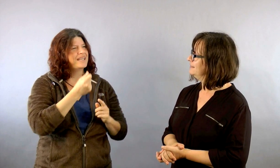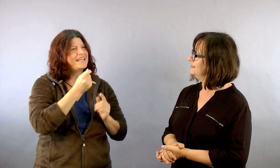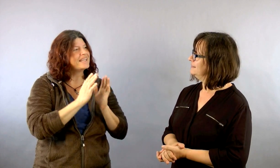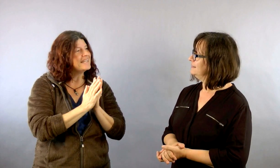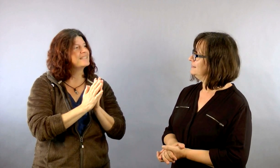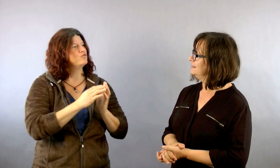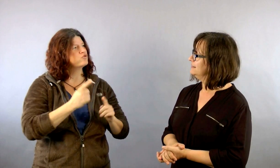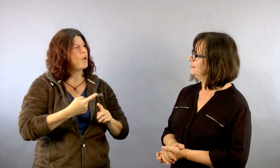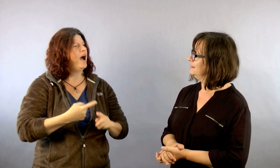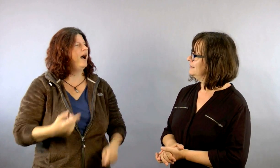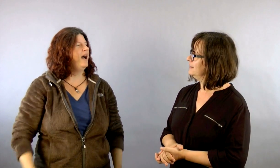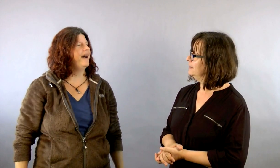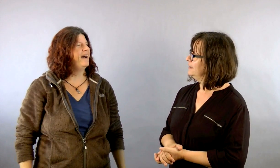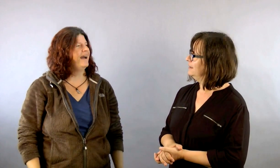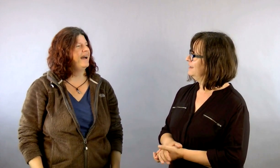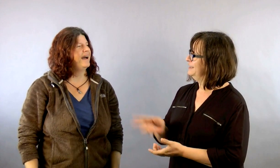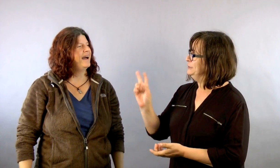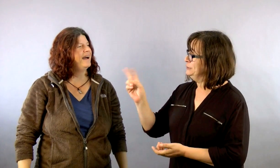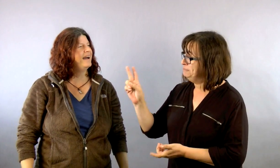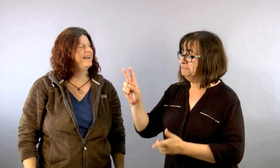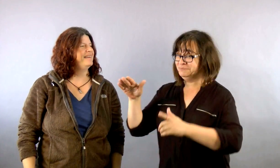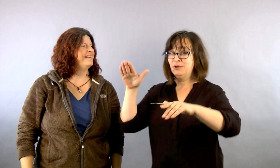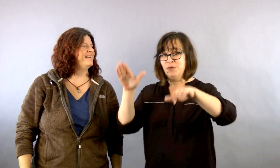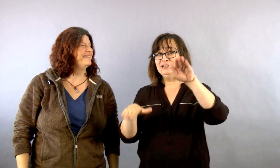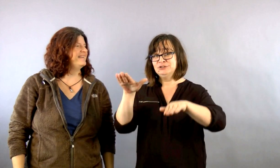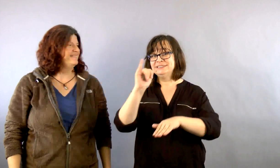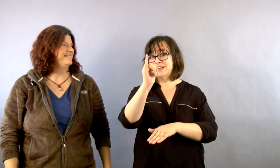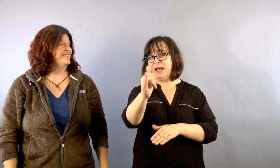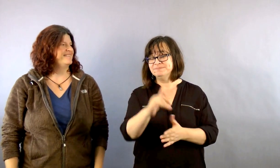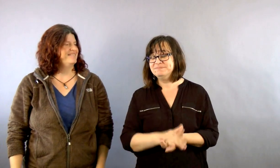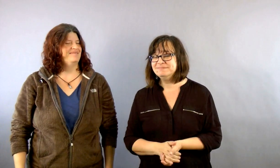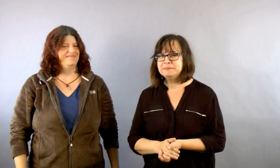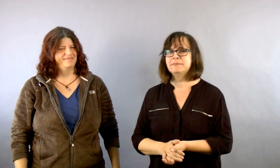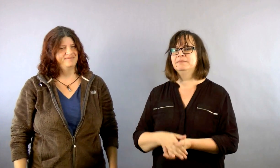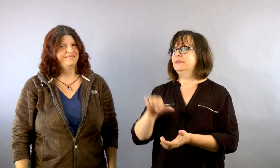zwischen Kirchgeld und Kirchensteuer? Gute Frage! Da gibt's tatsächlich einen Unterschied!